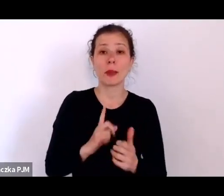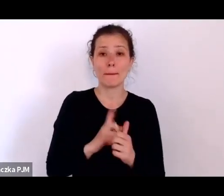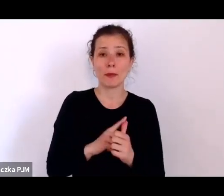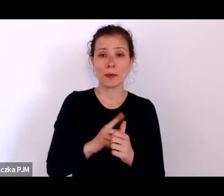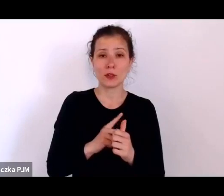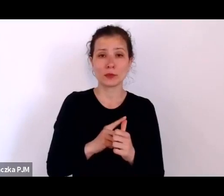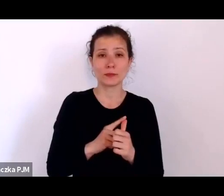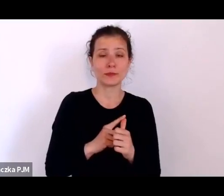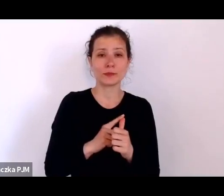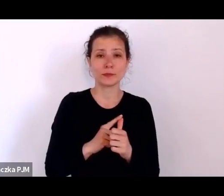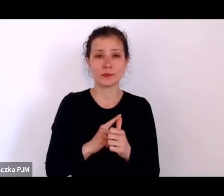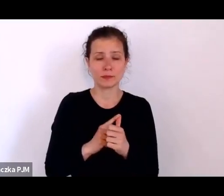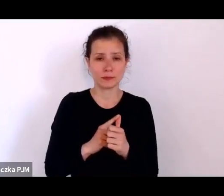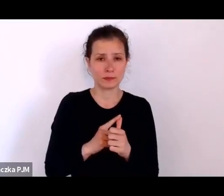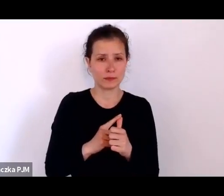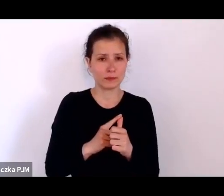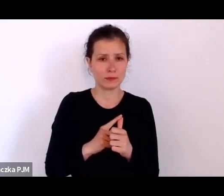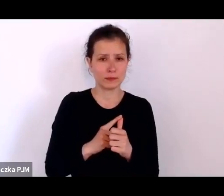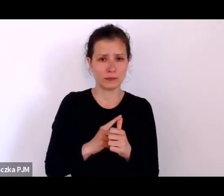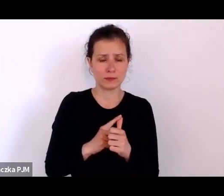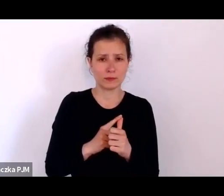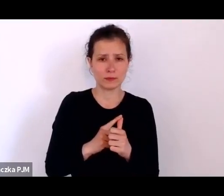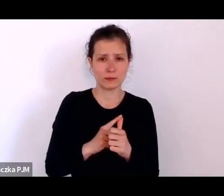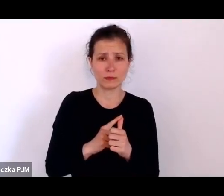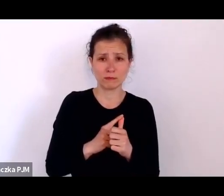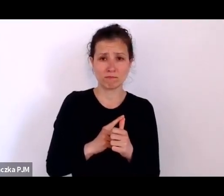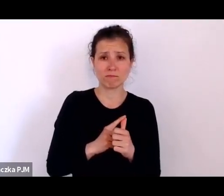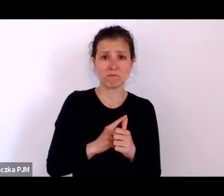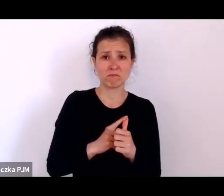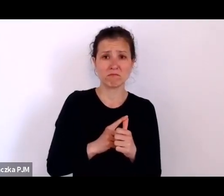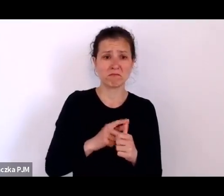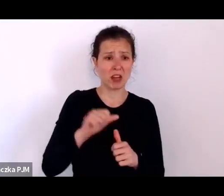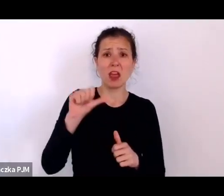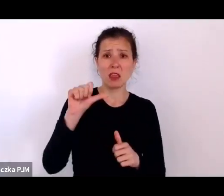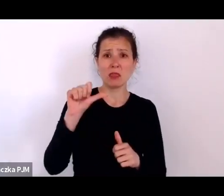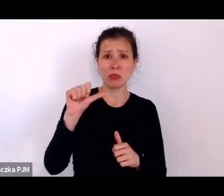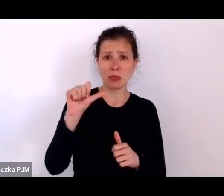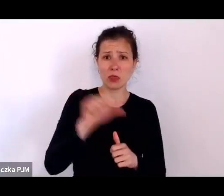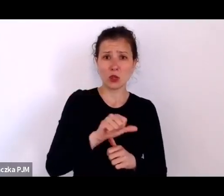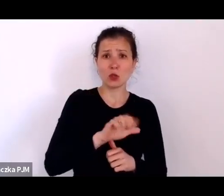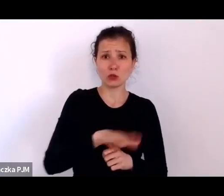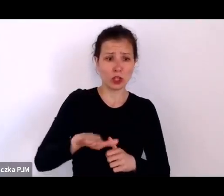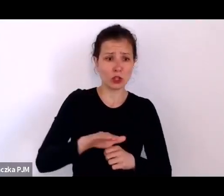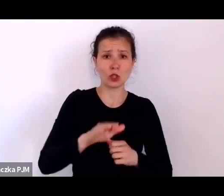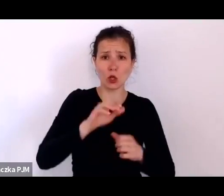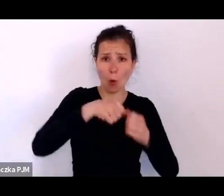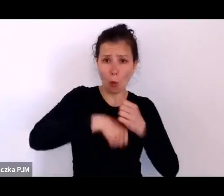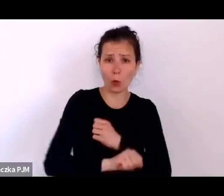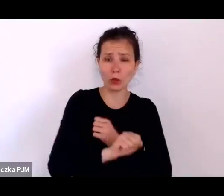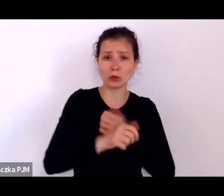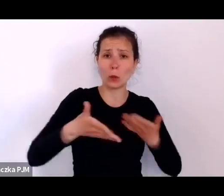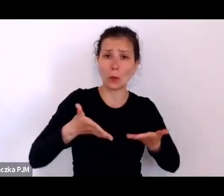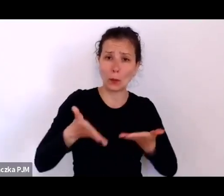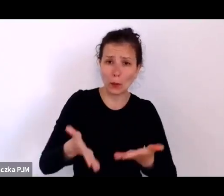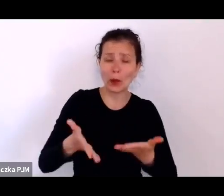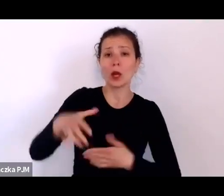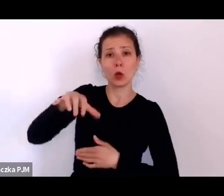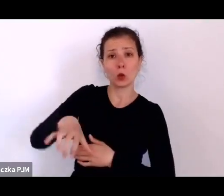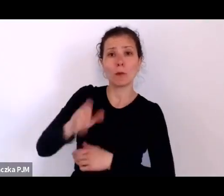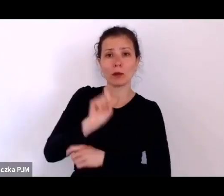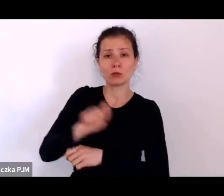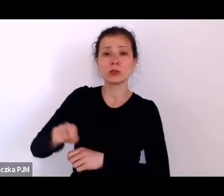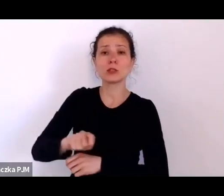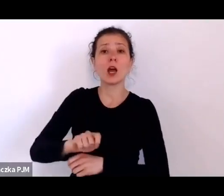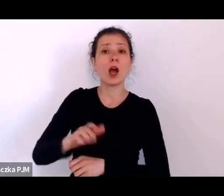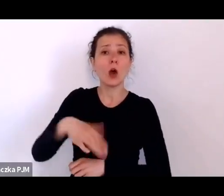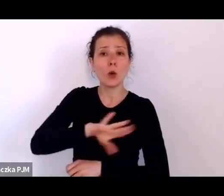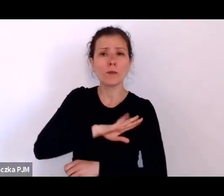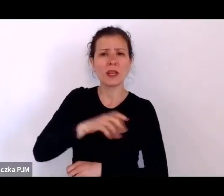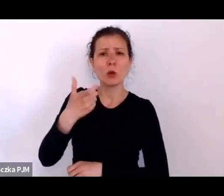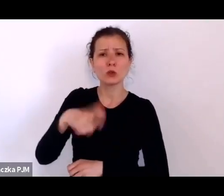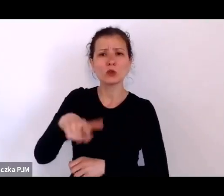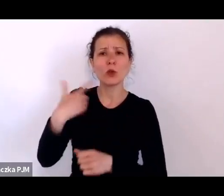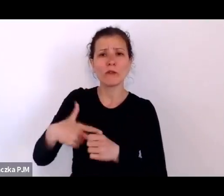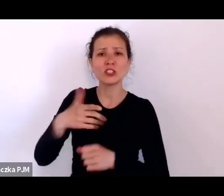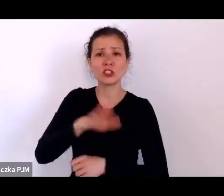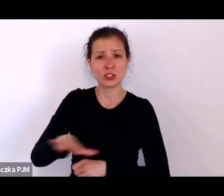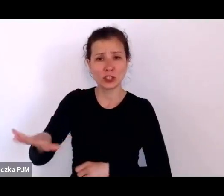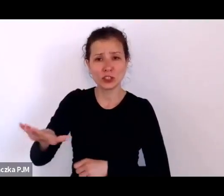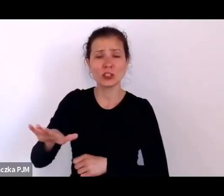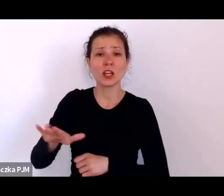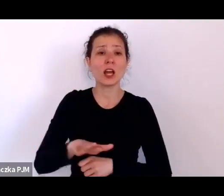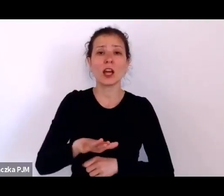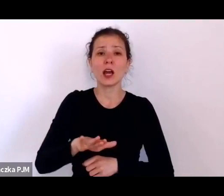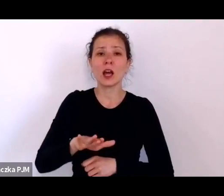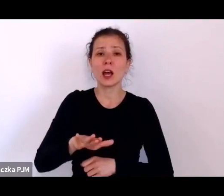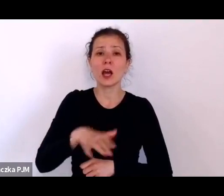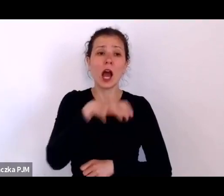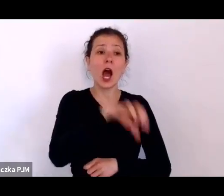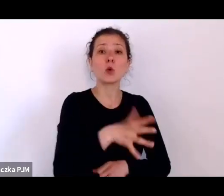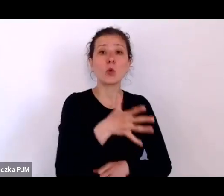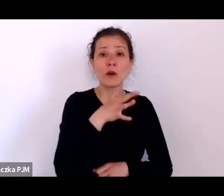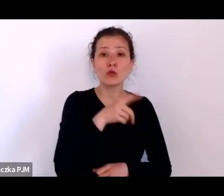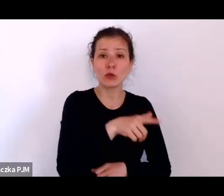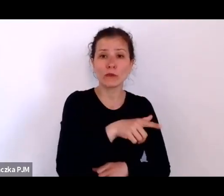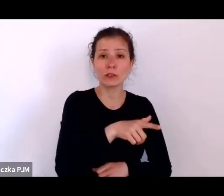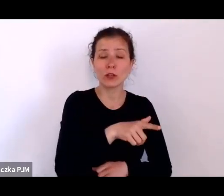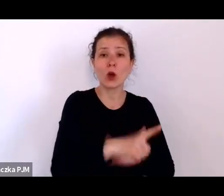na tysiąc urodzeń w grupie chrześcijańskiej, umierało 120 dzieci, w grupie żydowskiej – osiemdziesiąt parę.